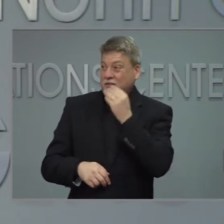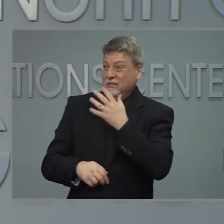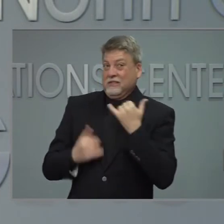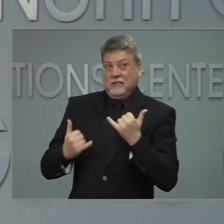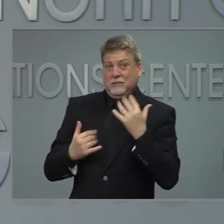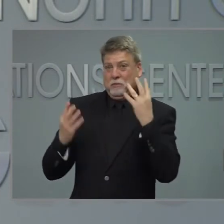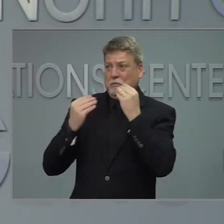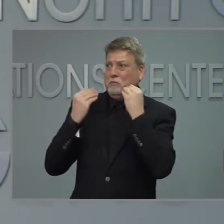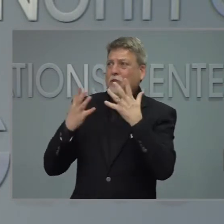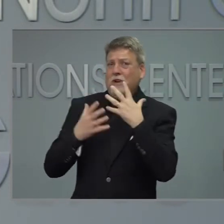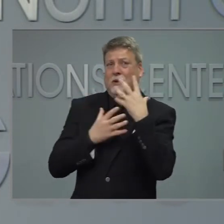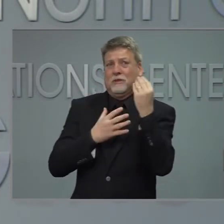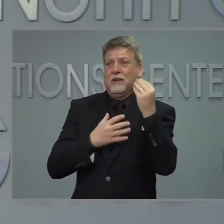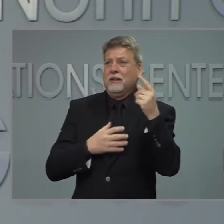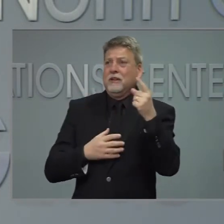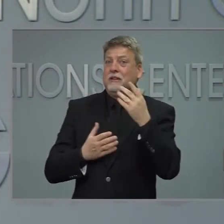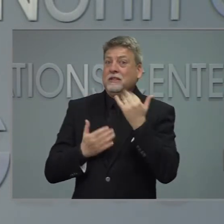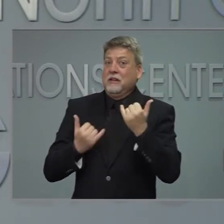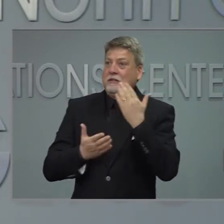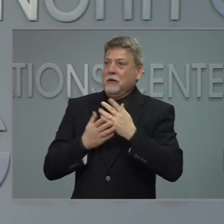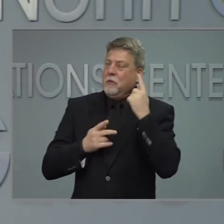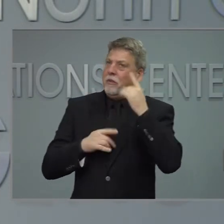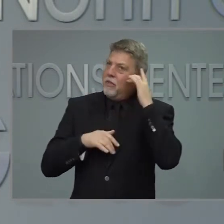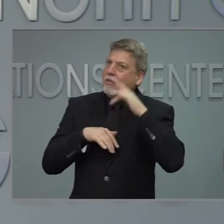En este hermoso día.